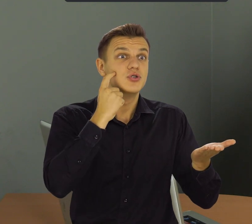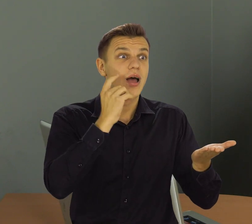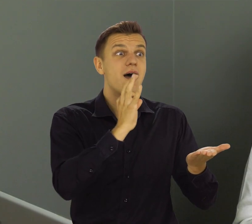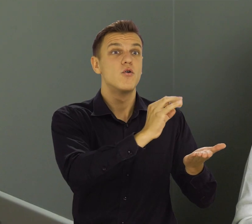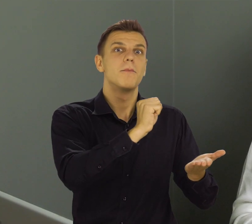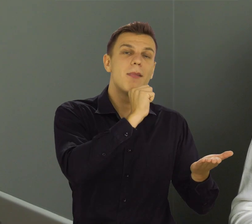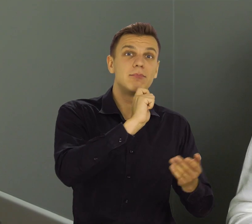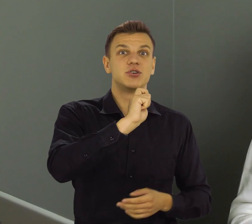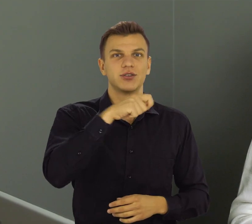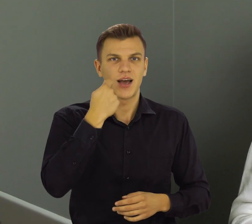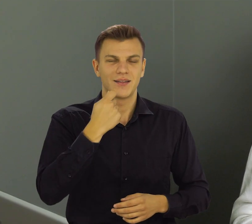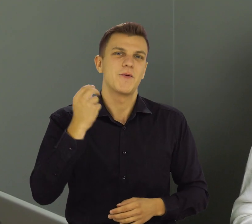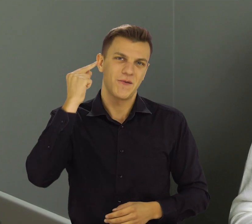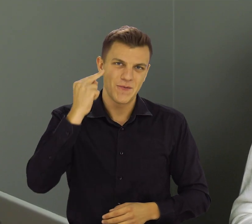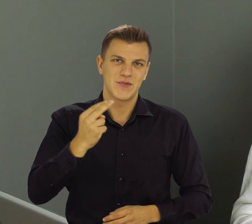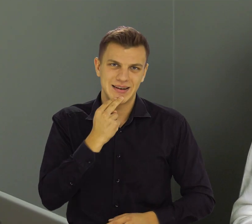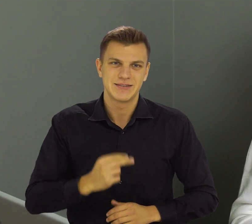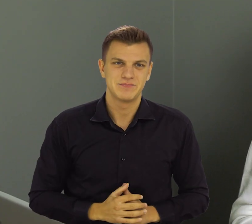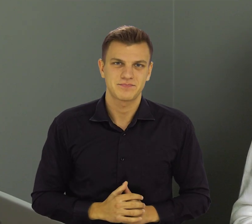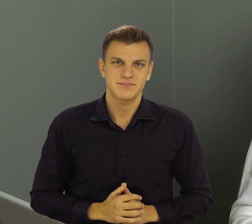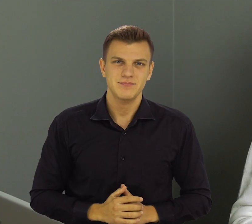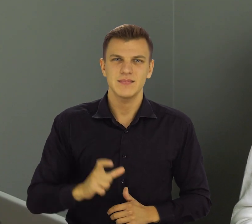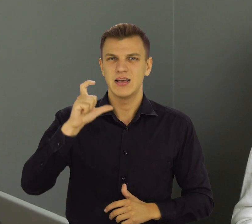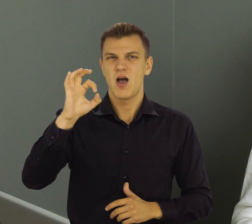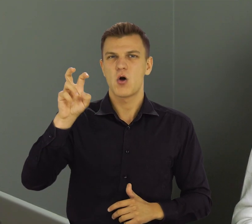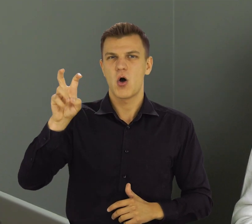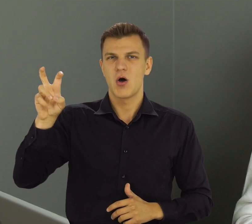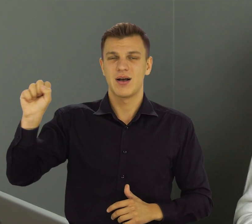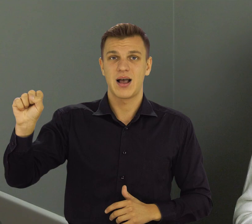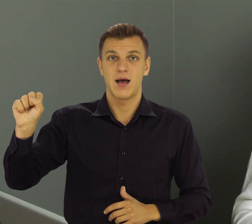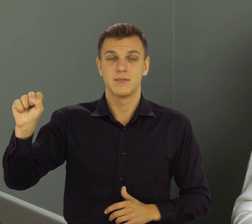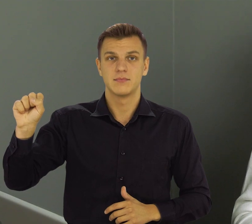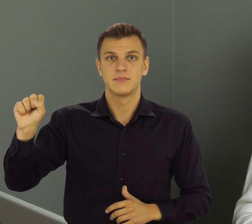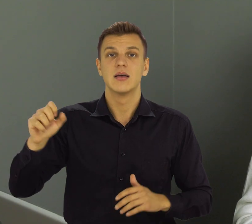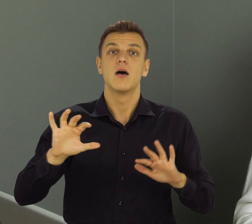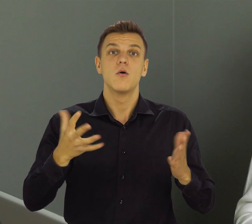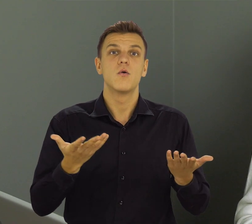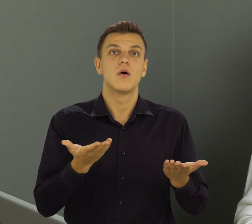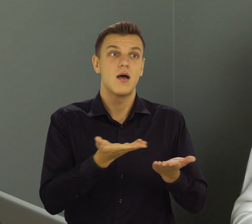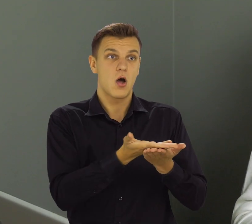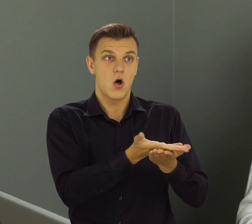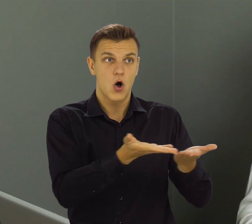GODA, czyli wnuki głuchych dziadków – Grandchild of Deaf Adults,